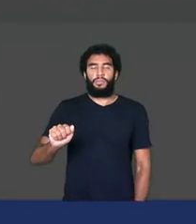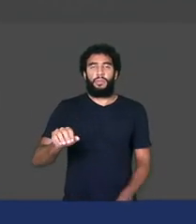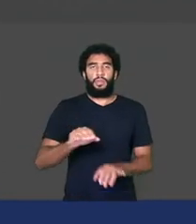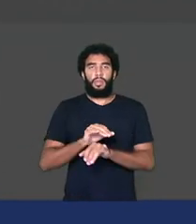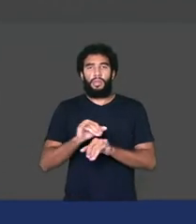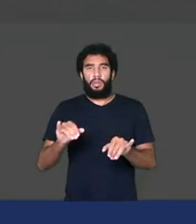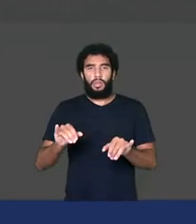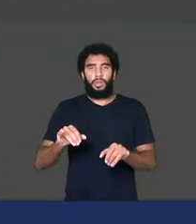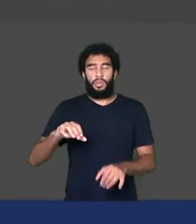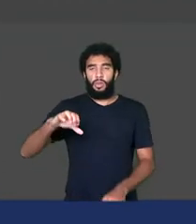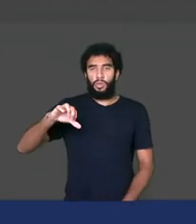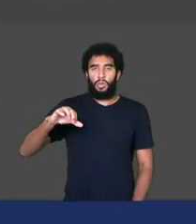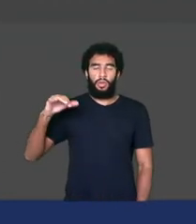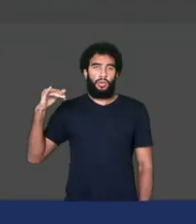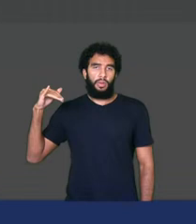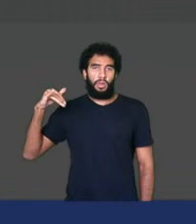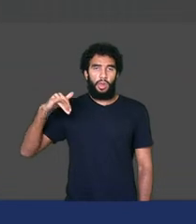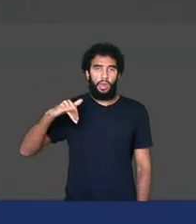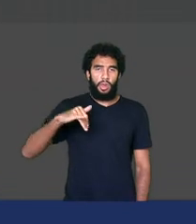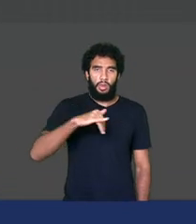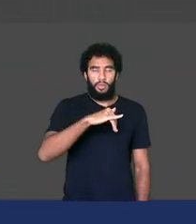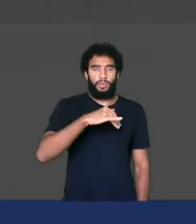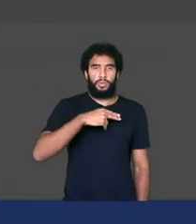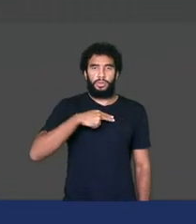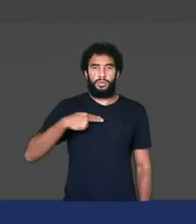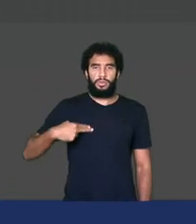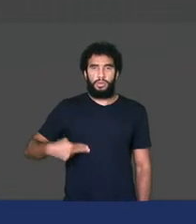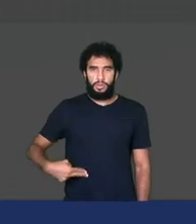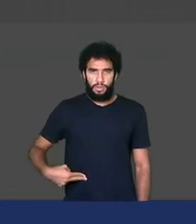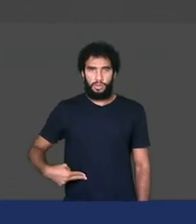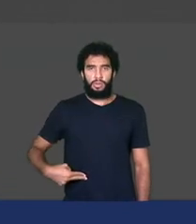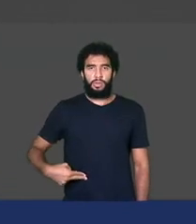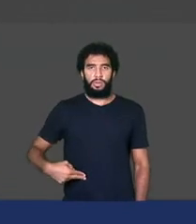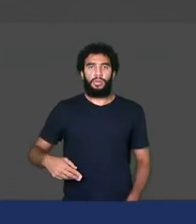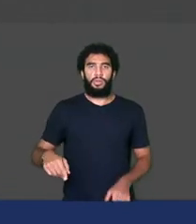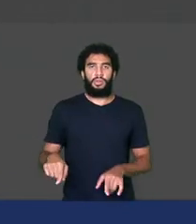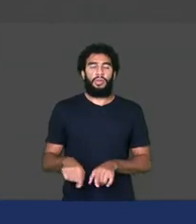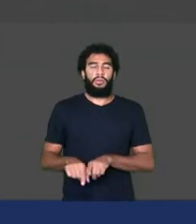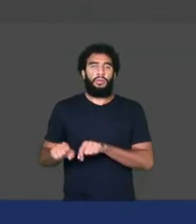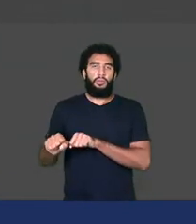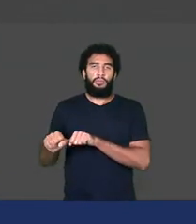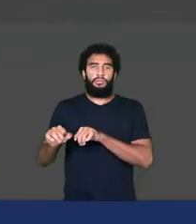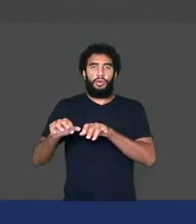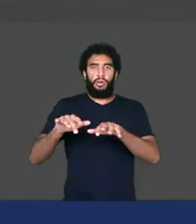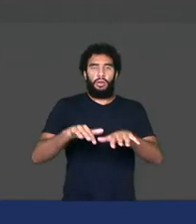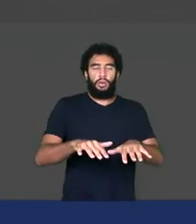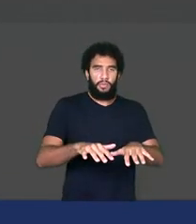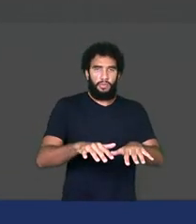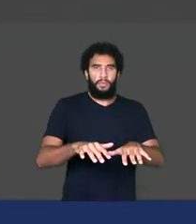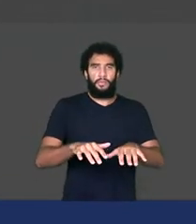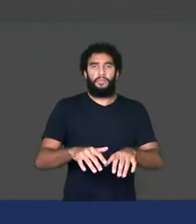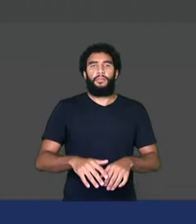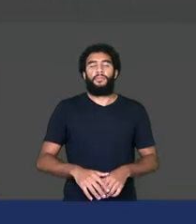ATAQUE. E TAMBÉM FICO SABENDO QUE O MINISTRO DA DEFESA DE TAIWAN ACABA DE INFORMAR QUE NOVE MILITARES CHINESES JÁ INVADEM O SEU TERRITÓRIO.